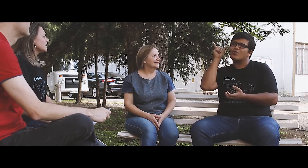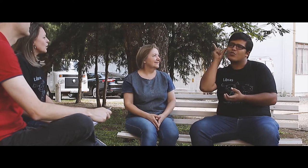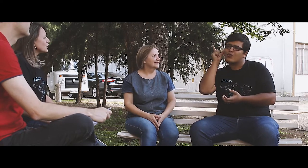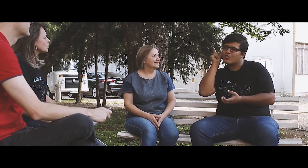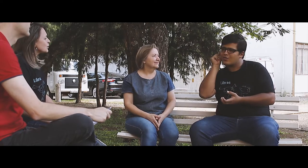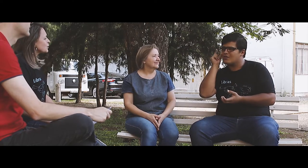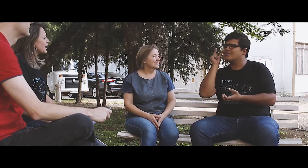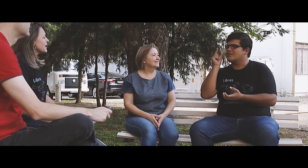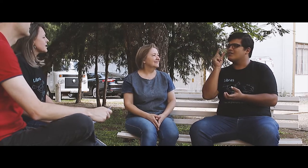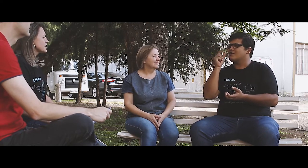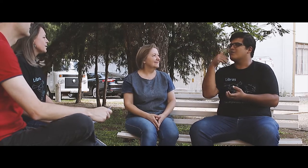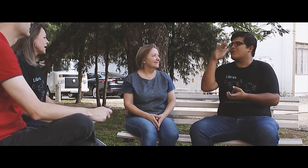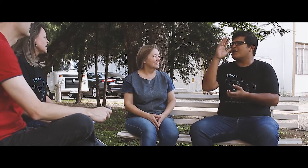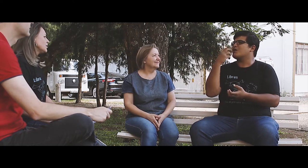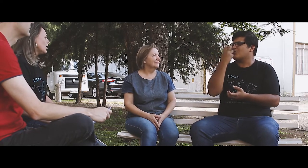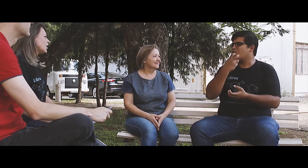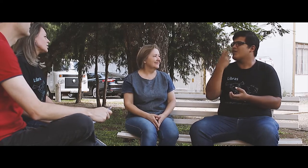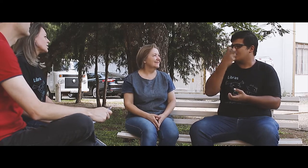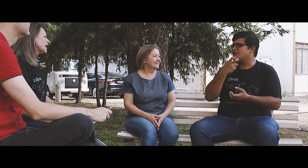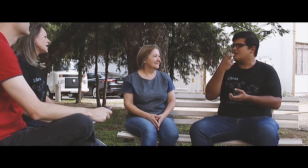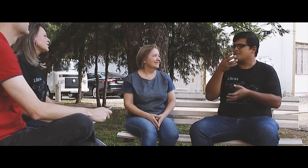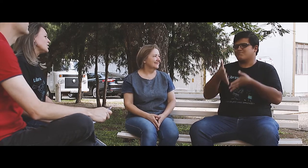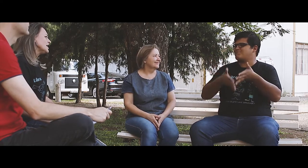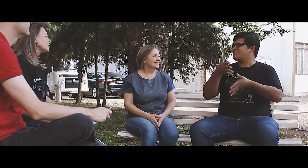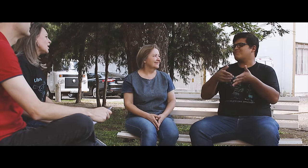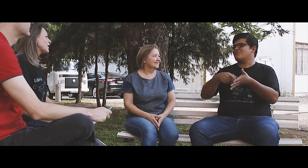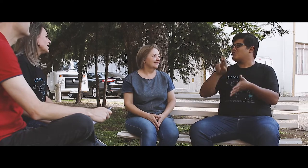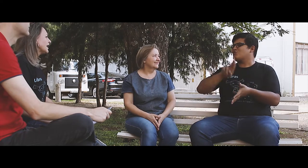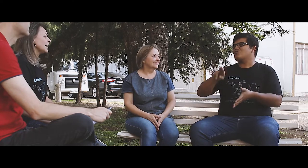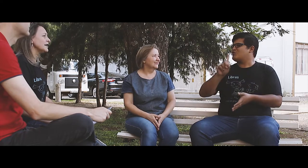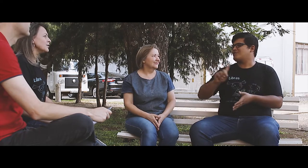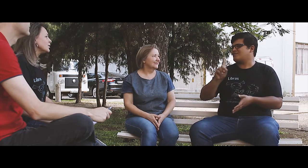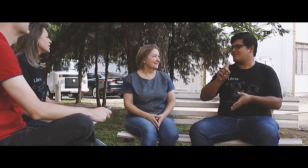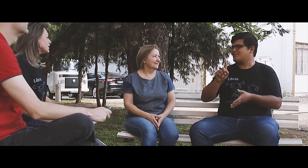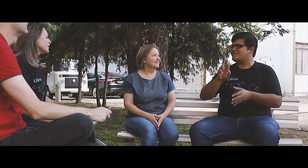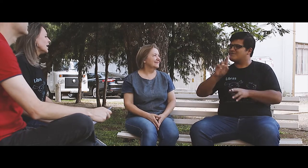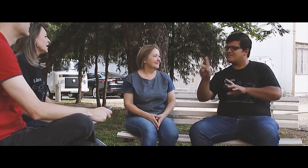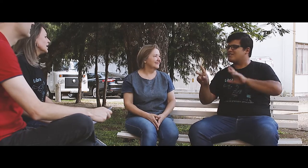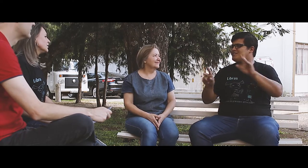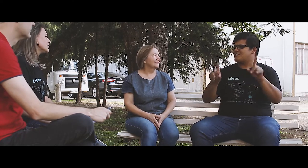Tem alguns surdos mais idosos que se utilizam a oralidade não usam, não se